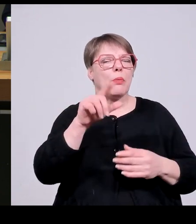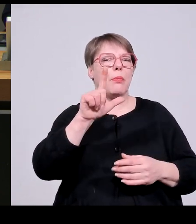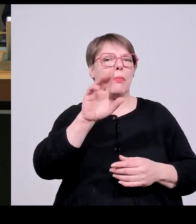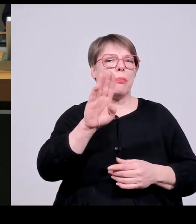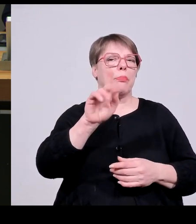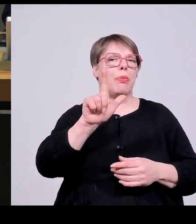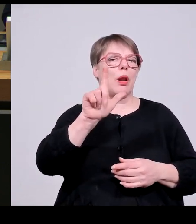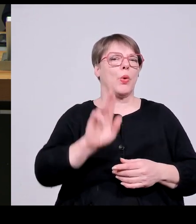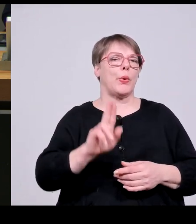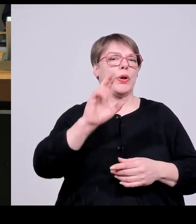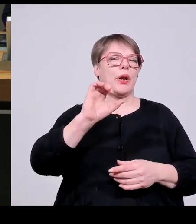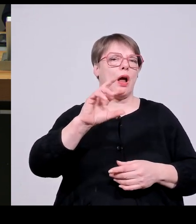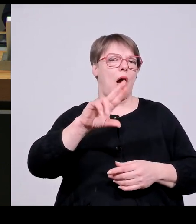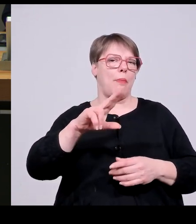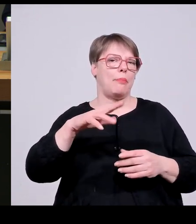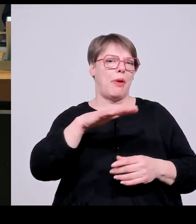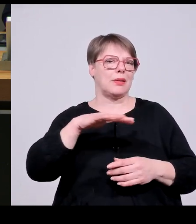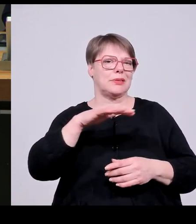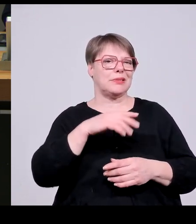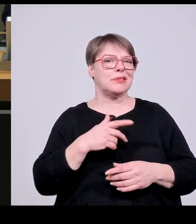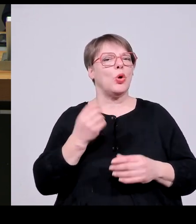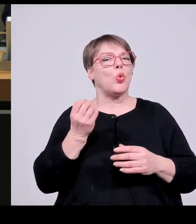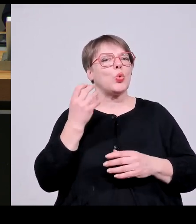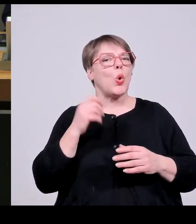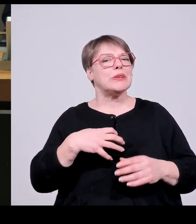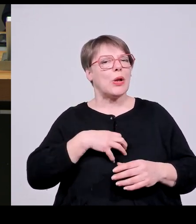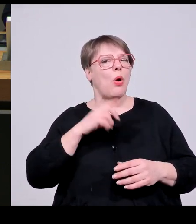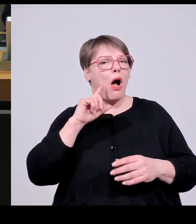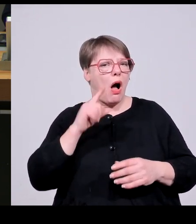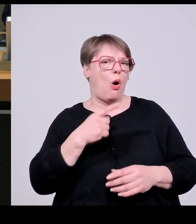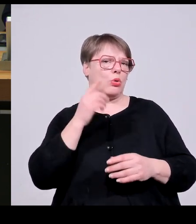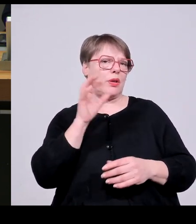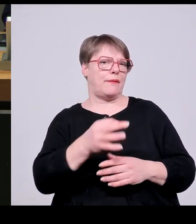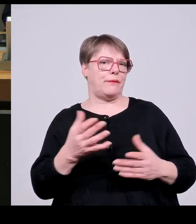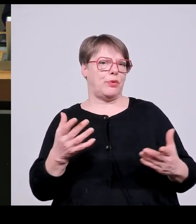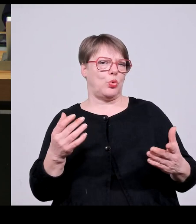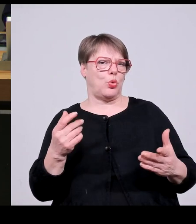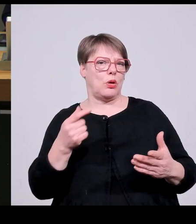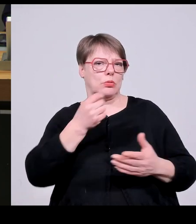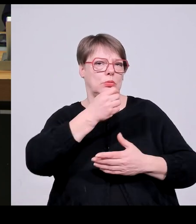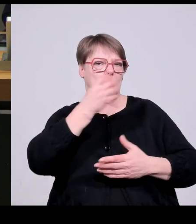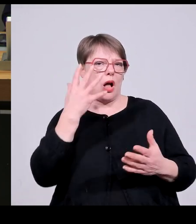Deswegen werden wir heute beim Arbeitsauftrag erstmal enthalten, weil wir der Tat am Ende schauen müssen. Was kommt bei raus und welche